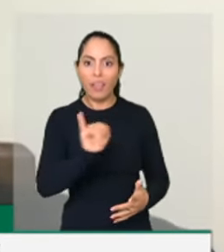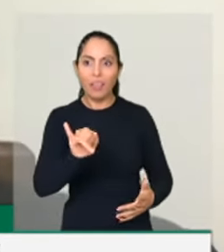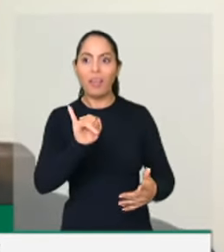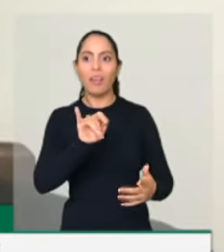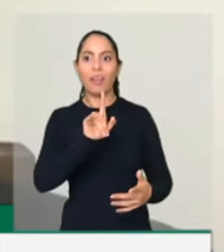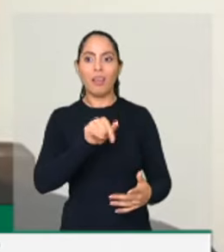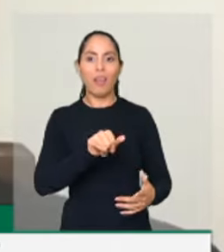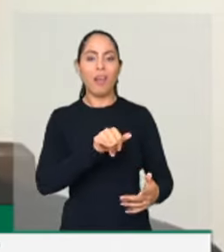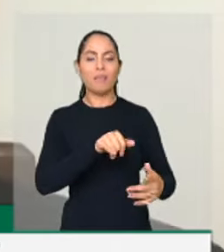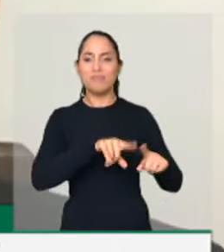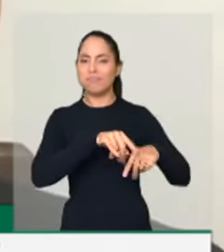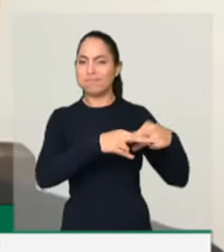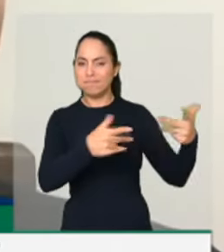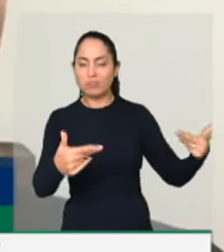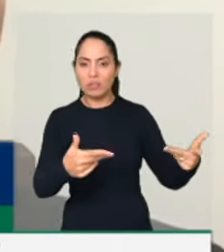TABELA. E EU TENHO SERÍISSIMAS DÚVIDAS SE É